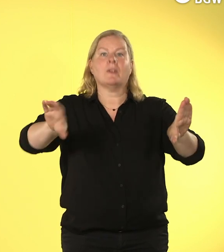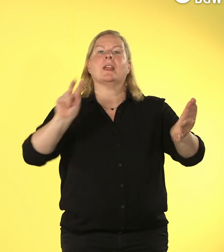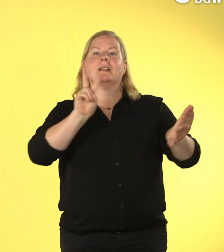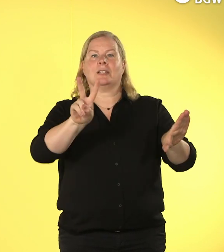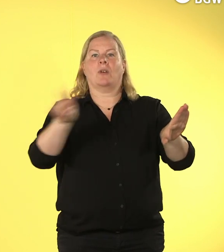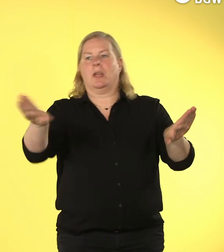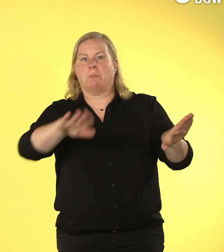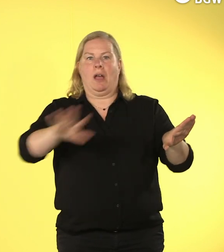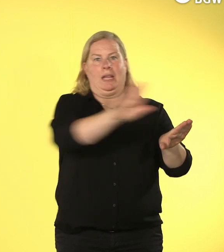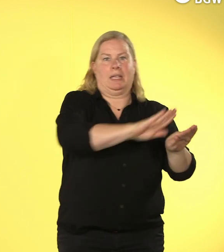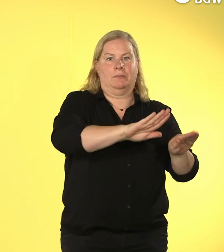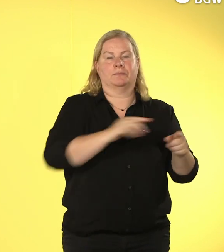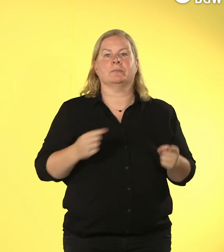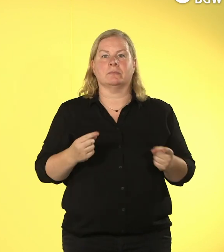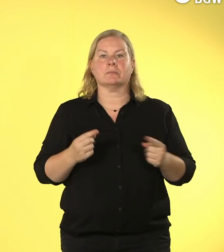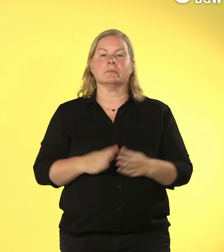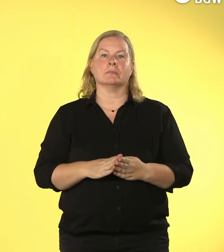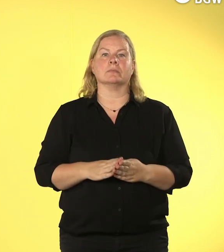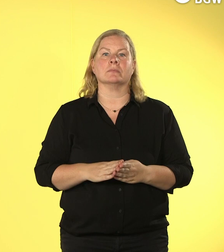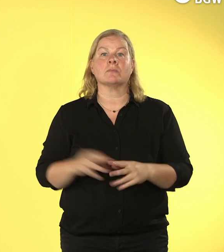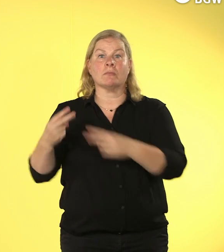in Generationen und in Führung.